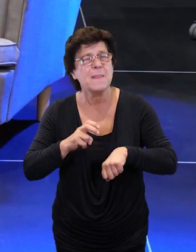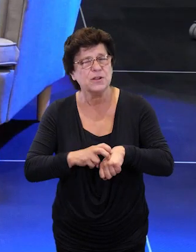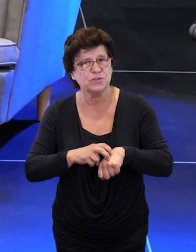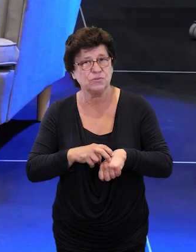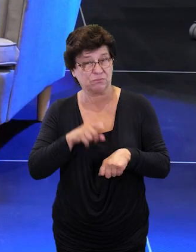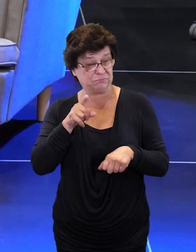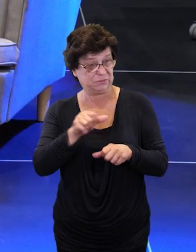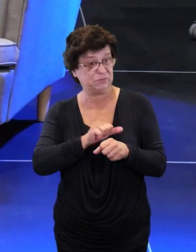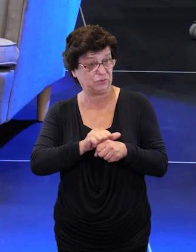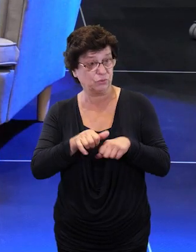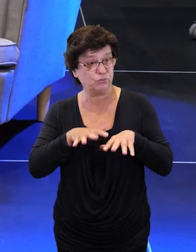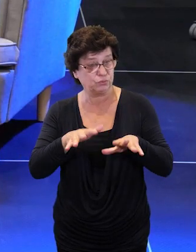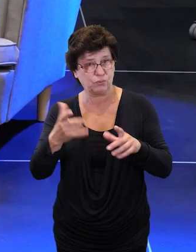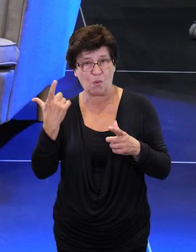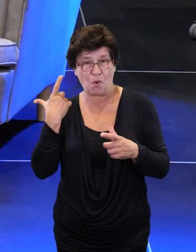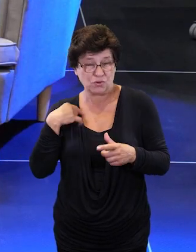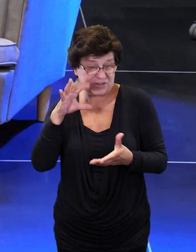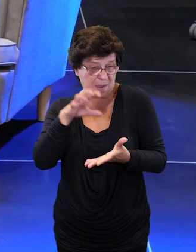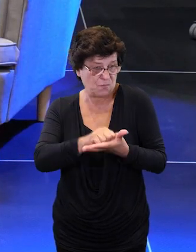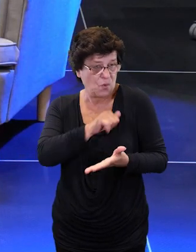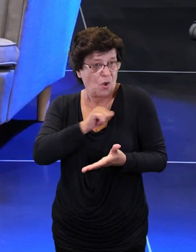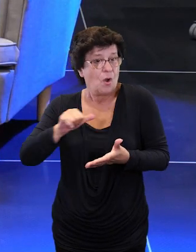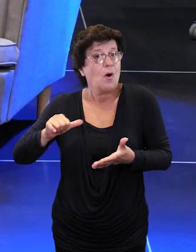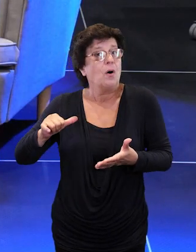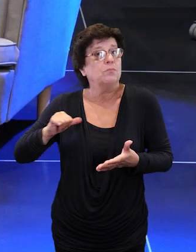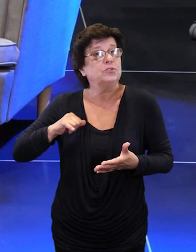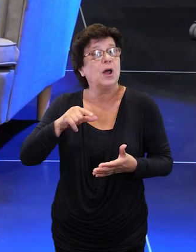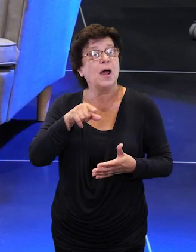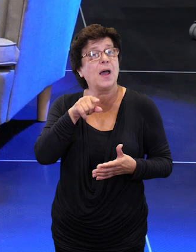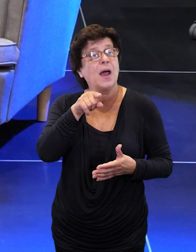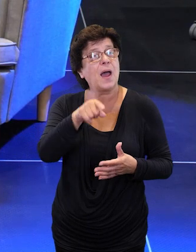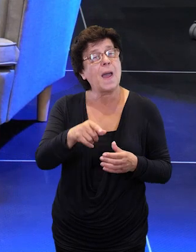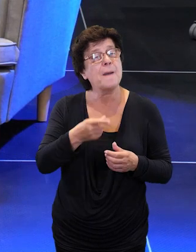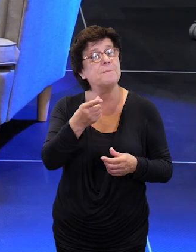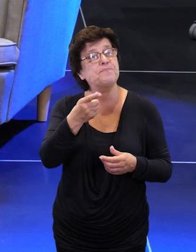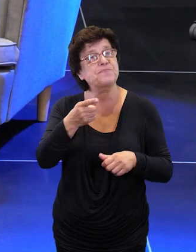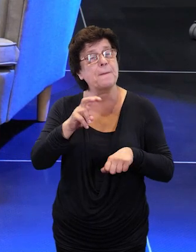które zajmują się takim, powiedzmy, niekonwencjonalnym leczeniem,